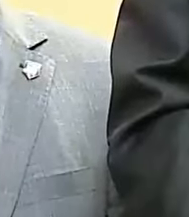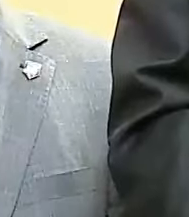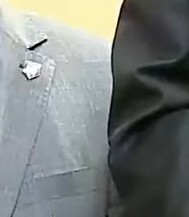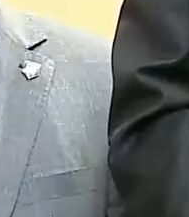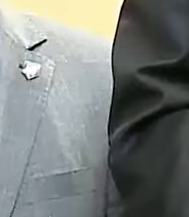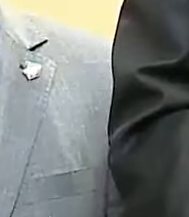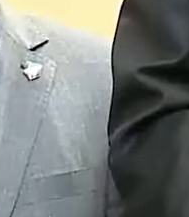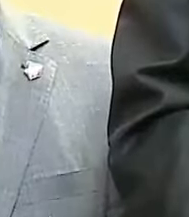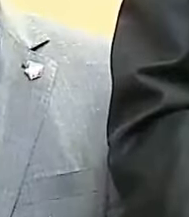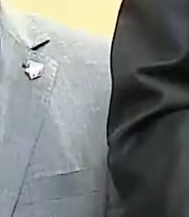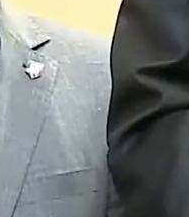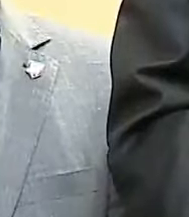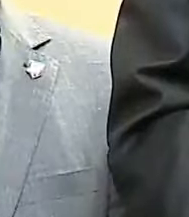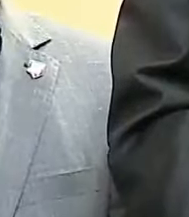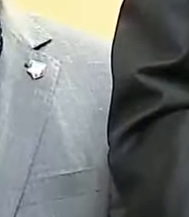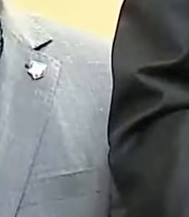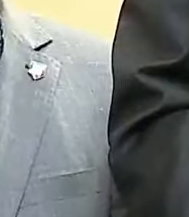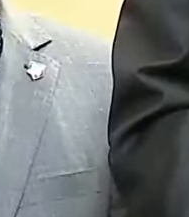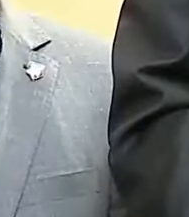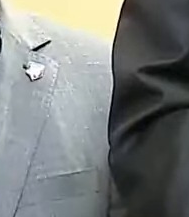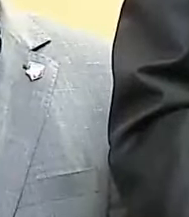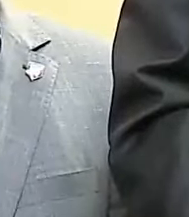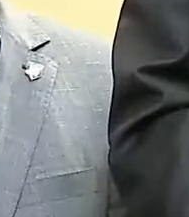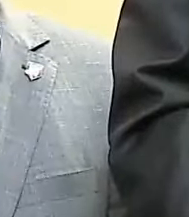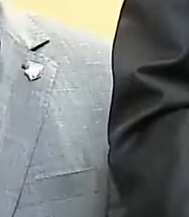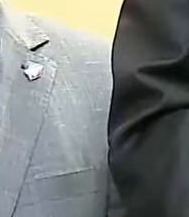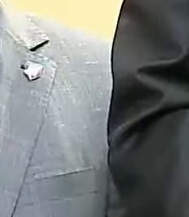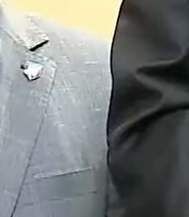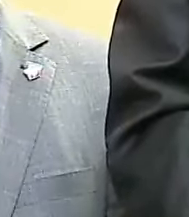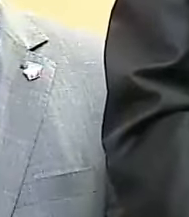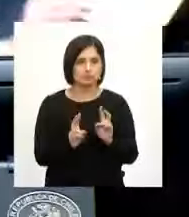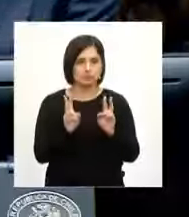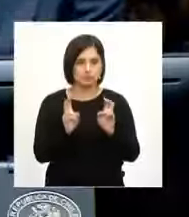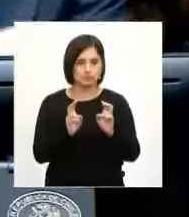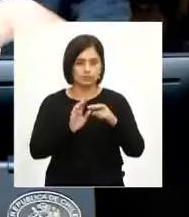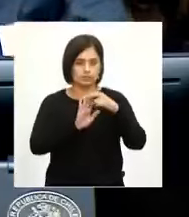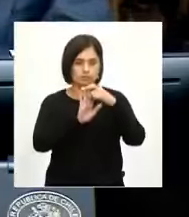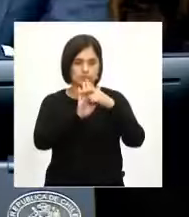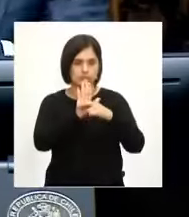tanto cuando uno cuenta 6 meses claramente esto vence el 12 de mayo la tarde de este miércoles